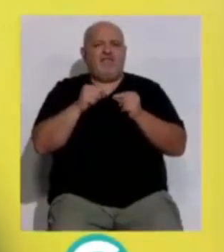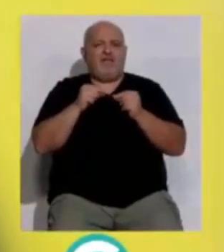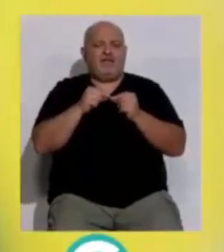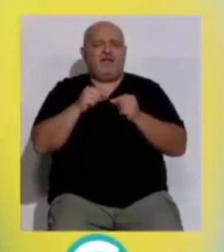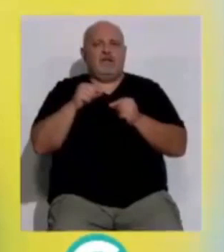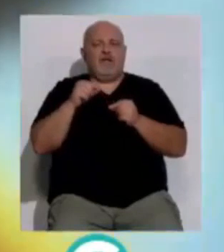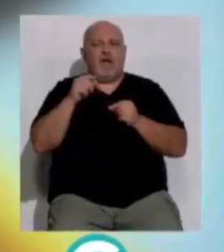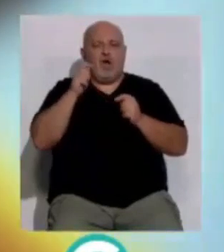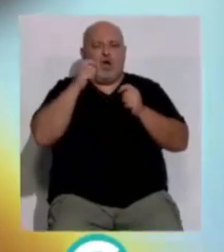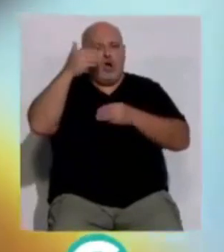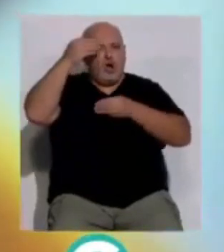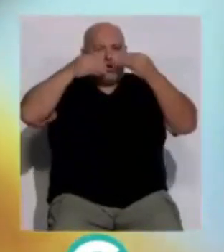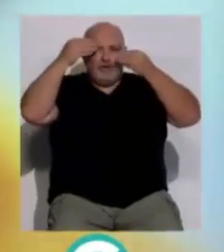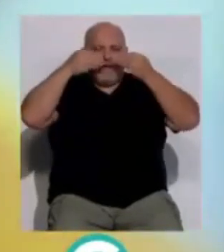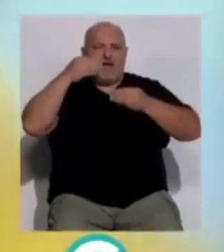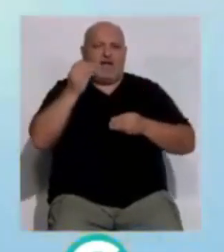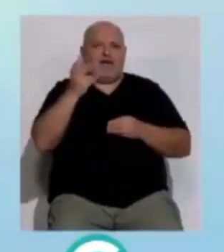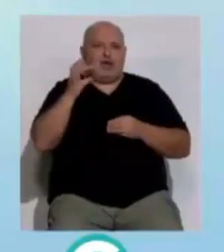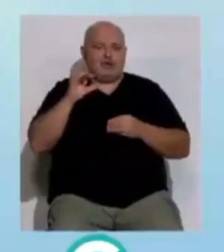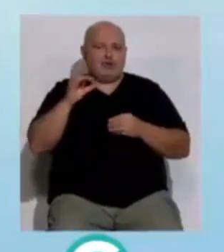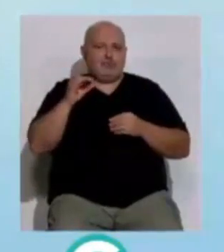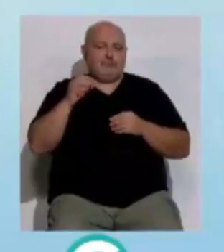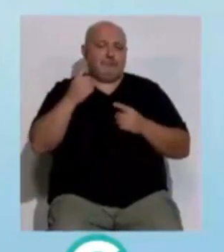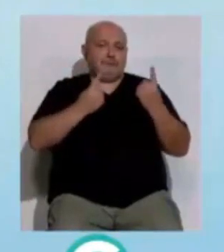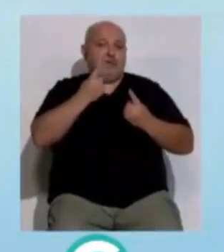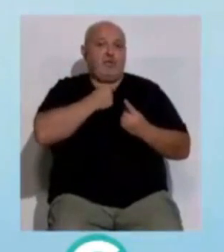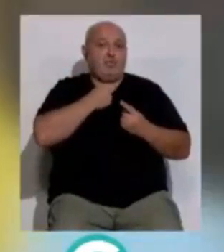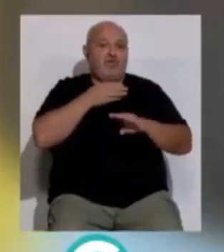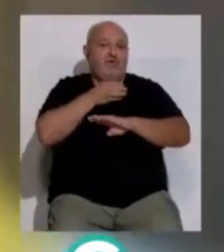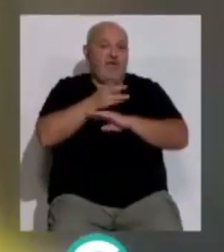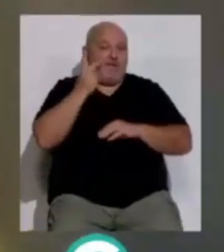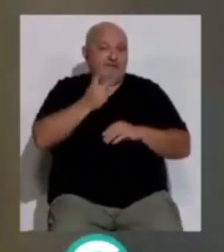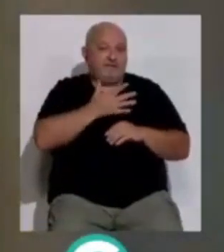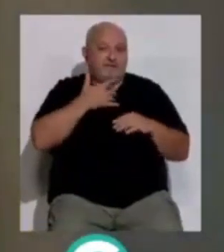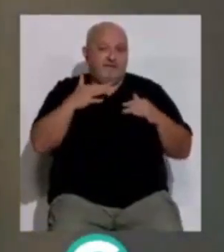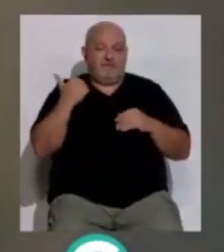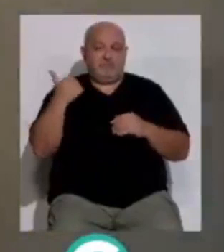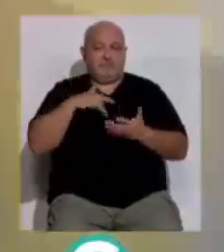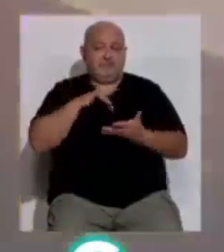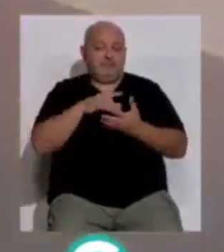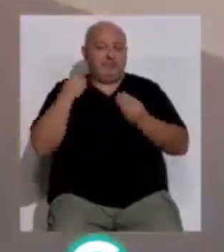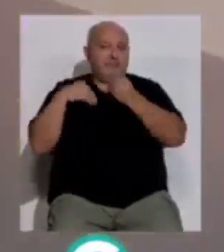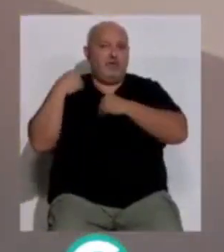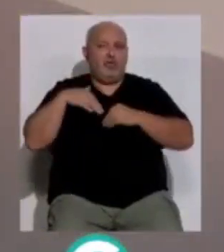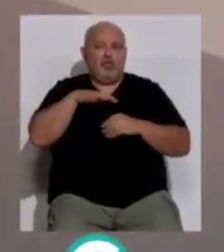en la óptica Quiroz muchos aficionados del Cádiz que nos estaban preguntando si había